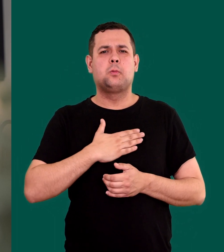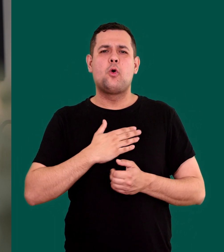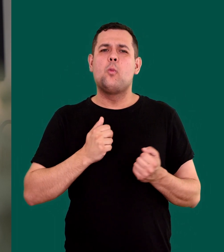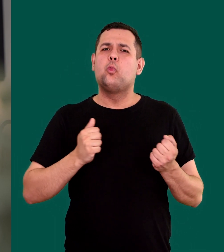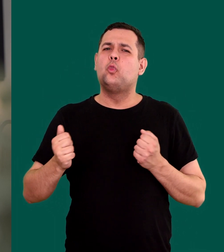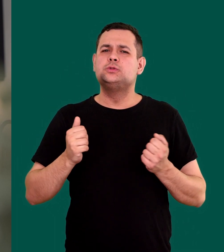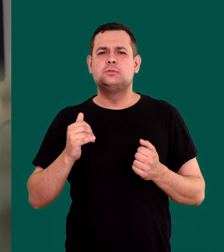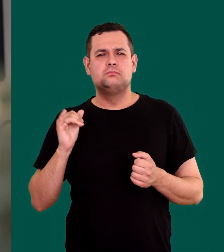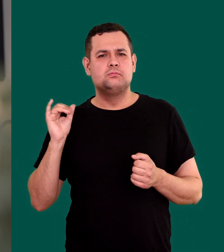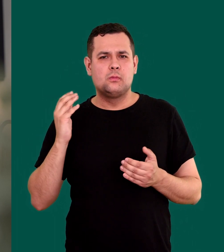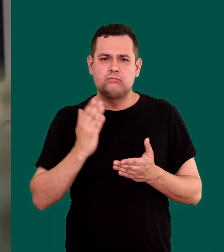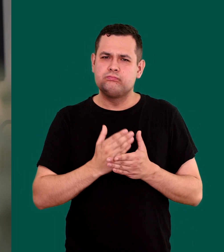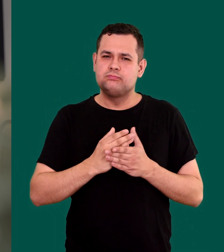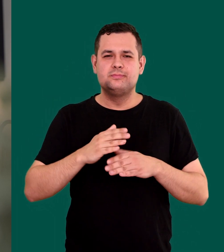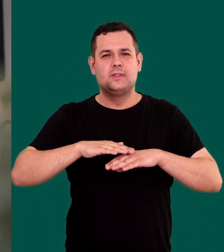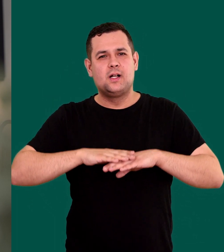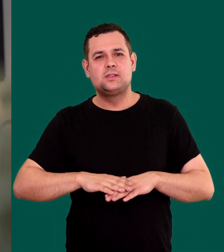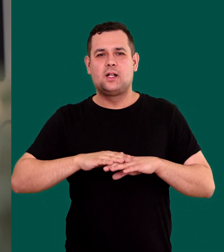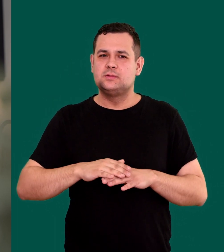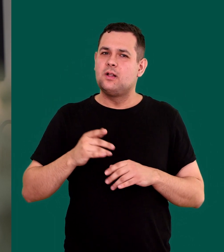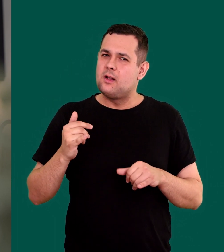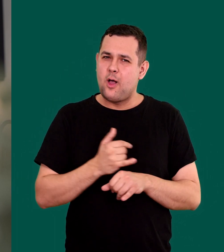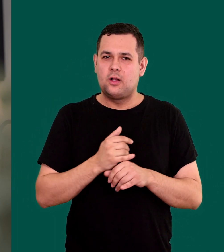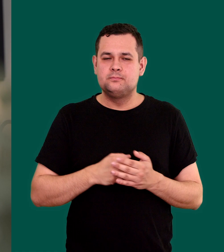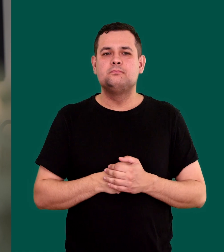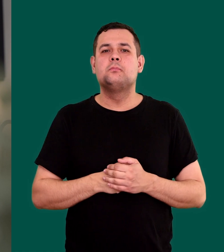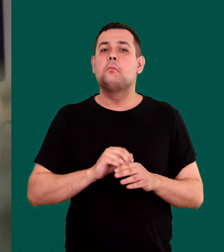Moja doterajšia skúsenosť je taká, že si s nimi často naozaj sadnem.